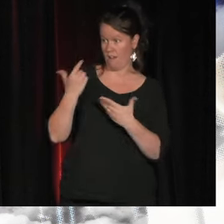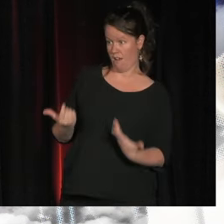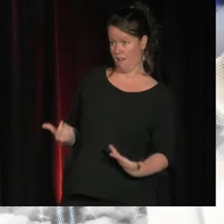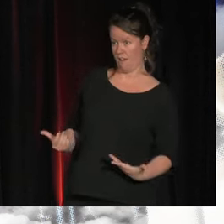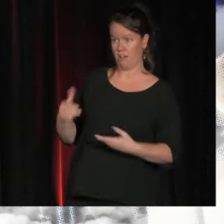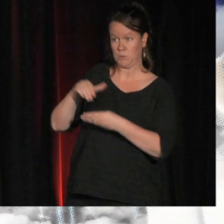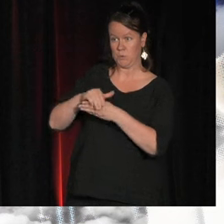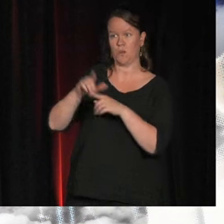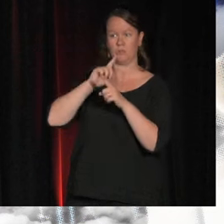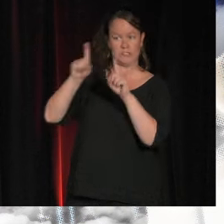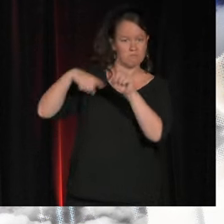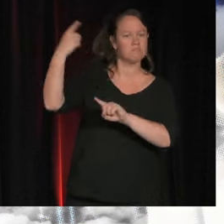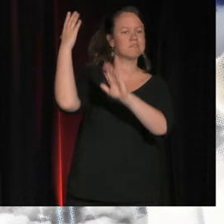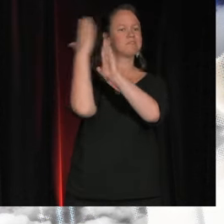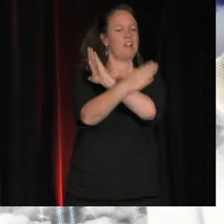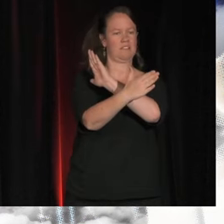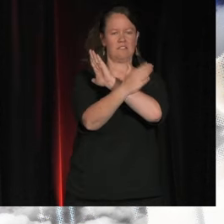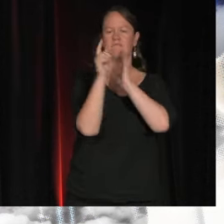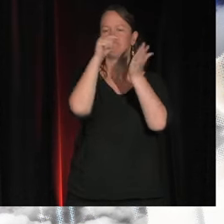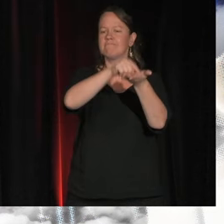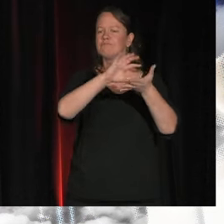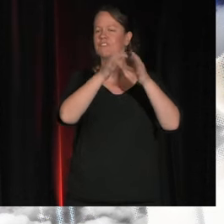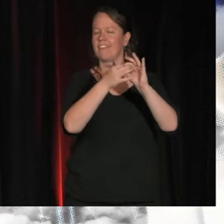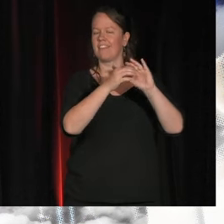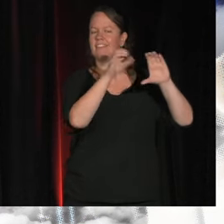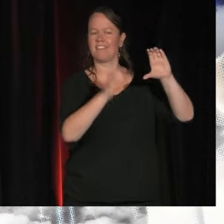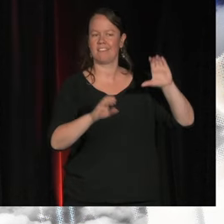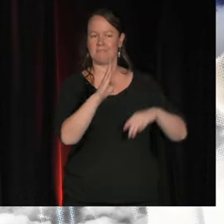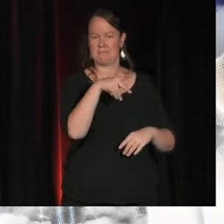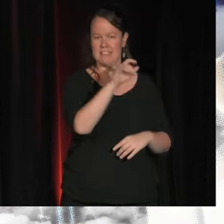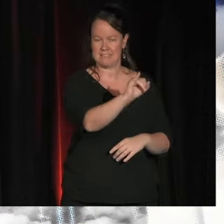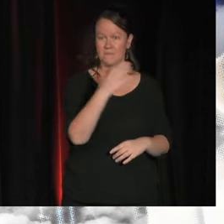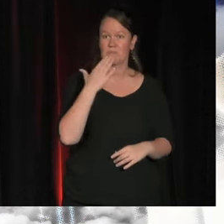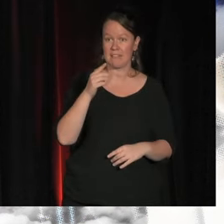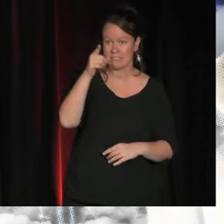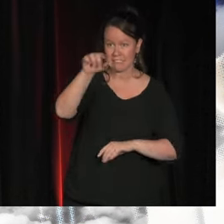du podcast en direct sur la chaîne de la BPI. Donc merci à elle et eux de nous avoir accompagnés.